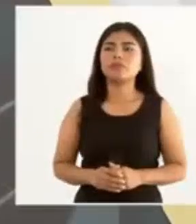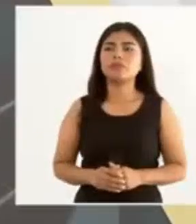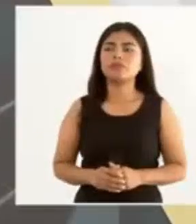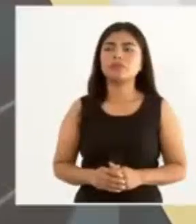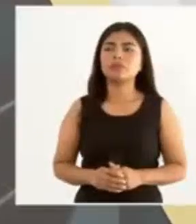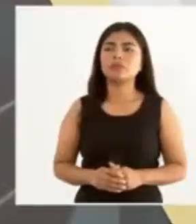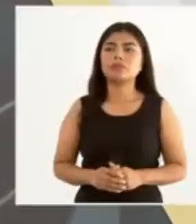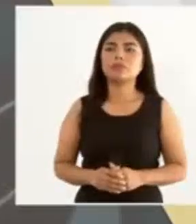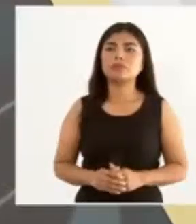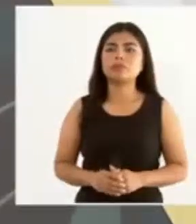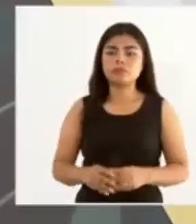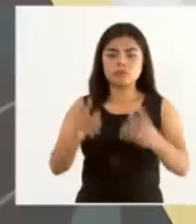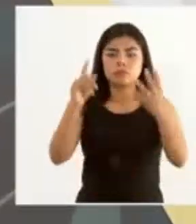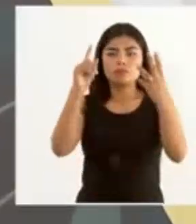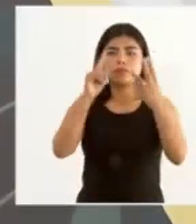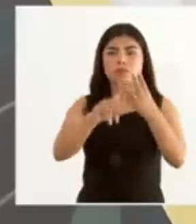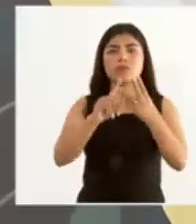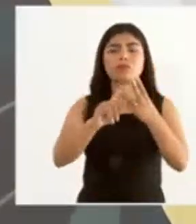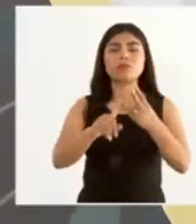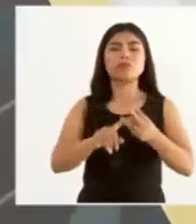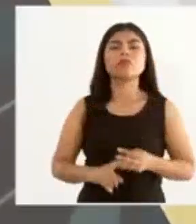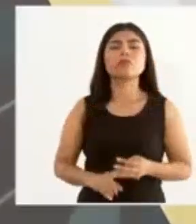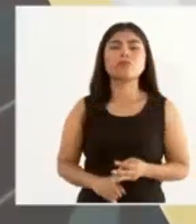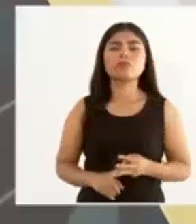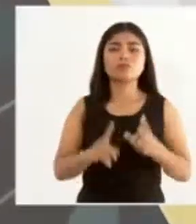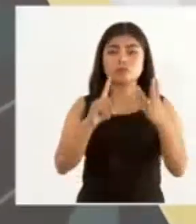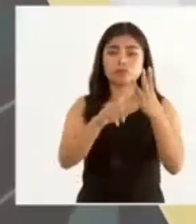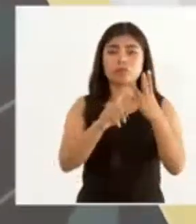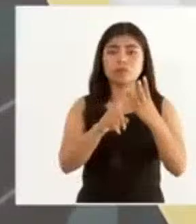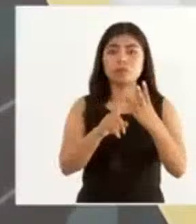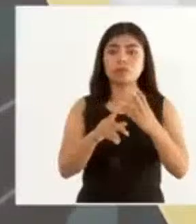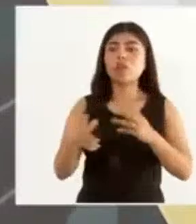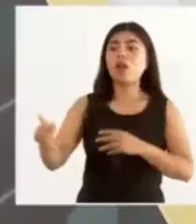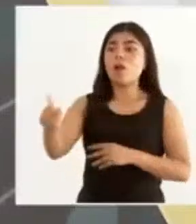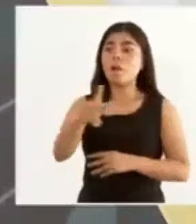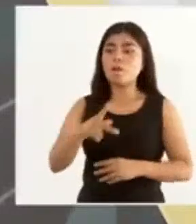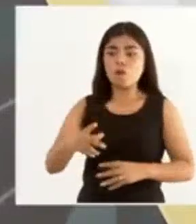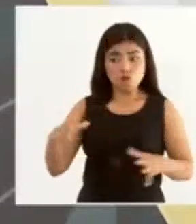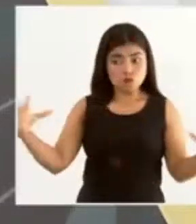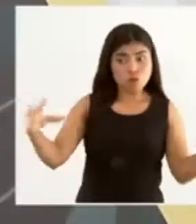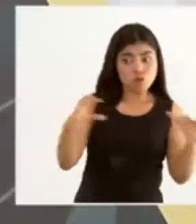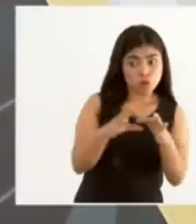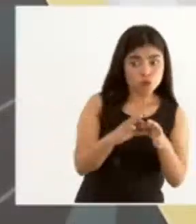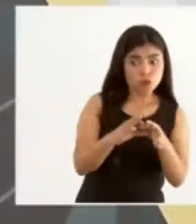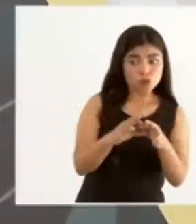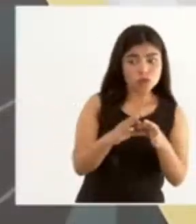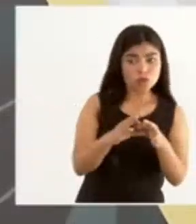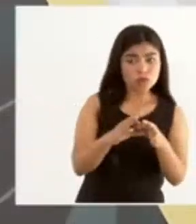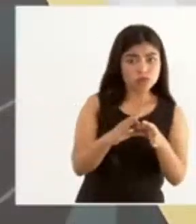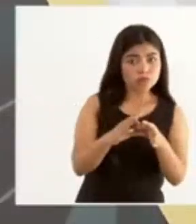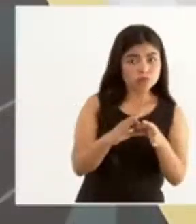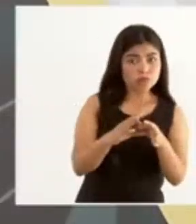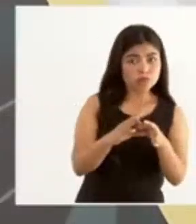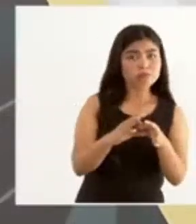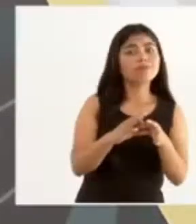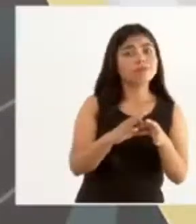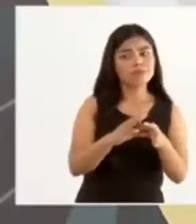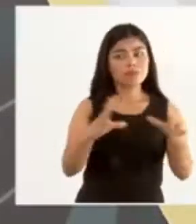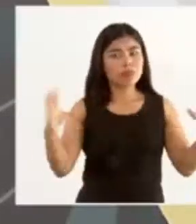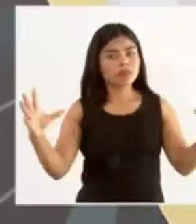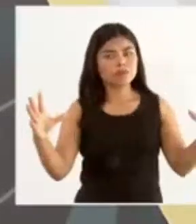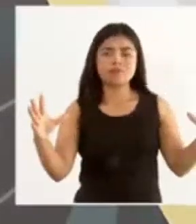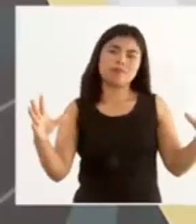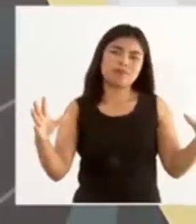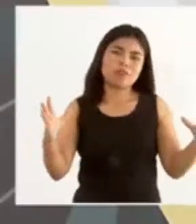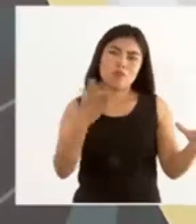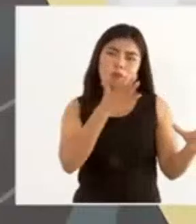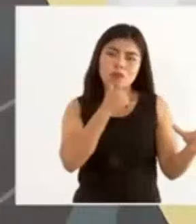Y el tercer principio con el pueblo todo, sin el pueblo recientemente hubo elecciones